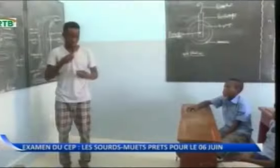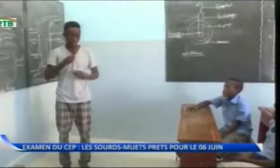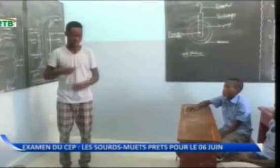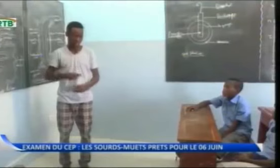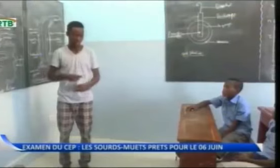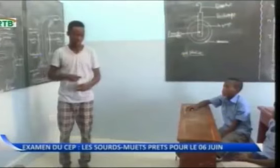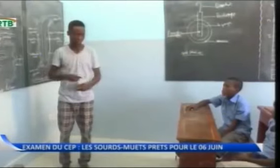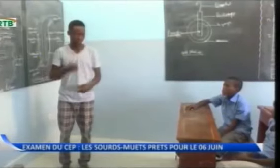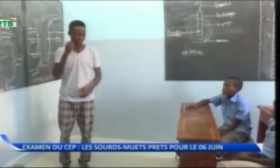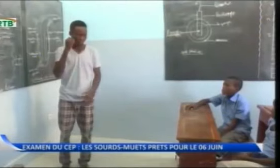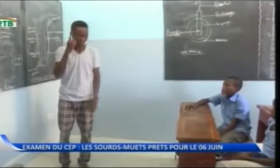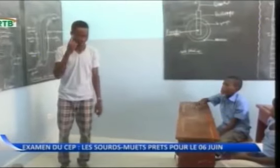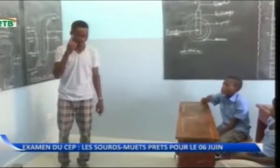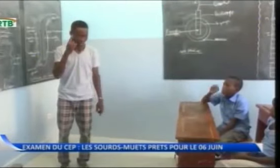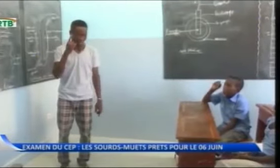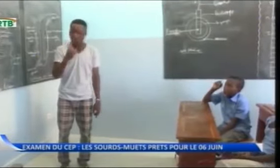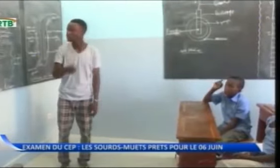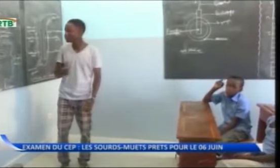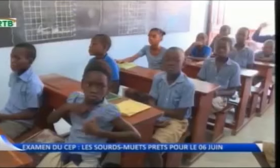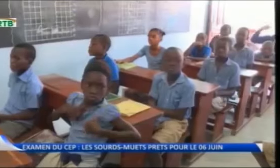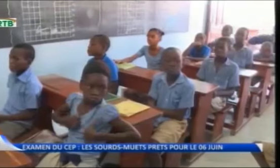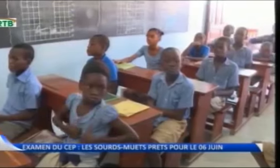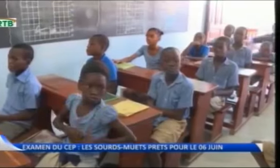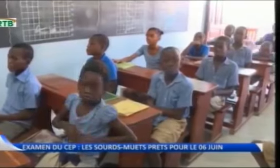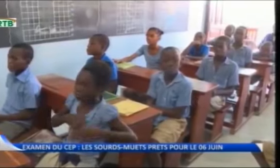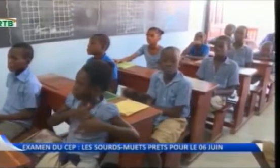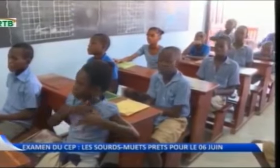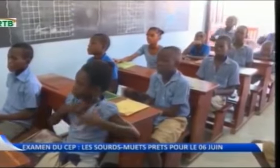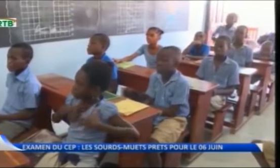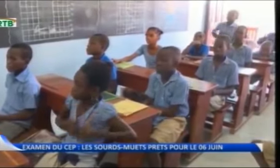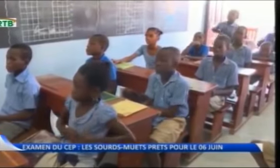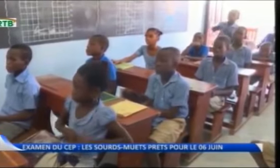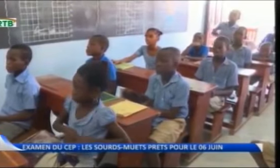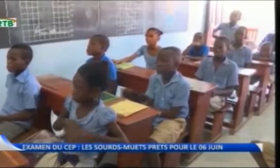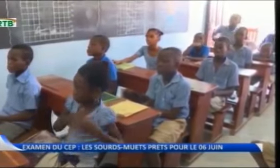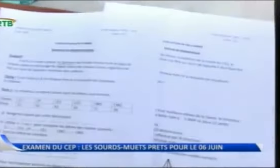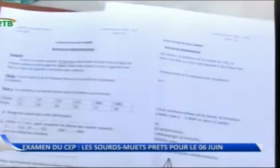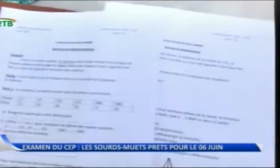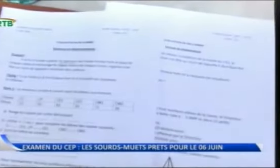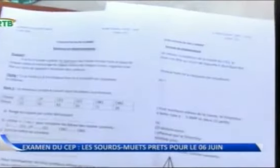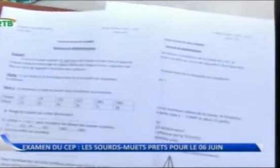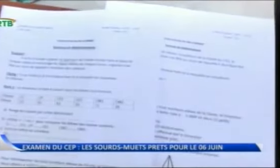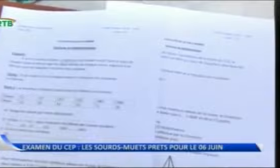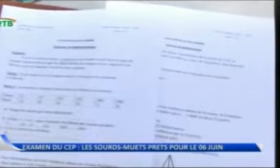A l'examen du CEP les épreuves sont identiques pour tous les candidats, malentendants ou non.